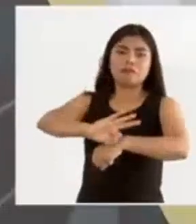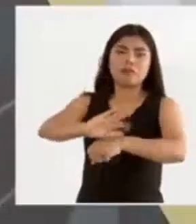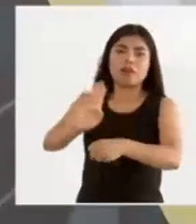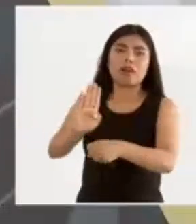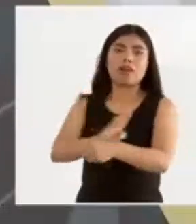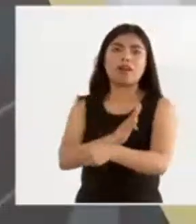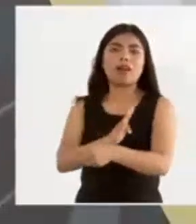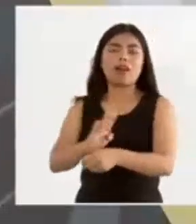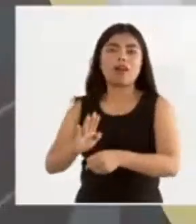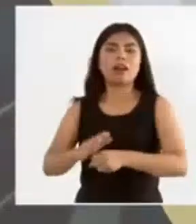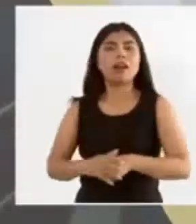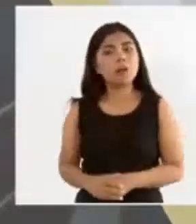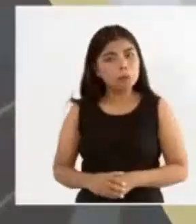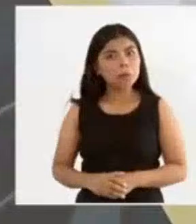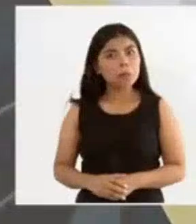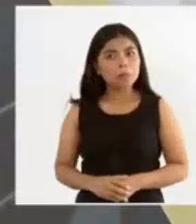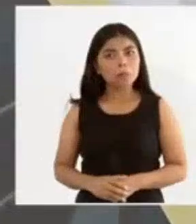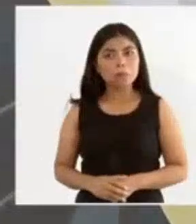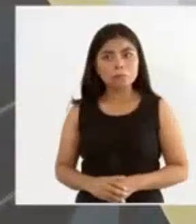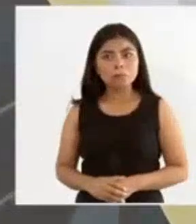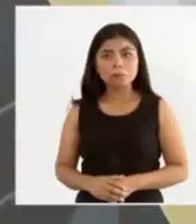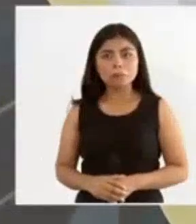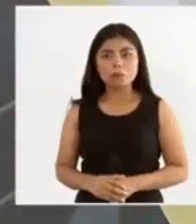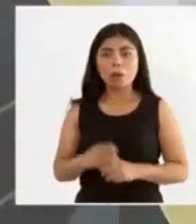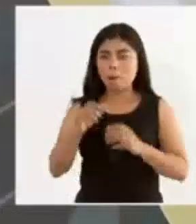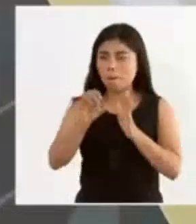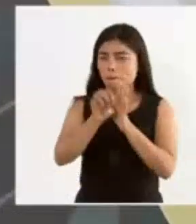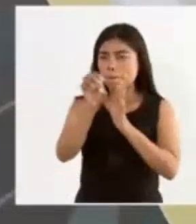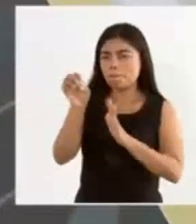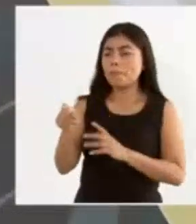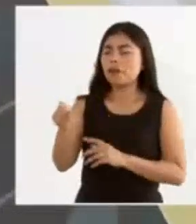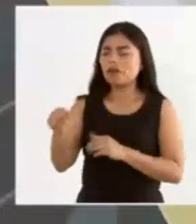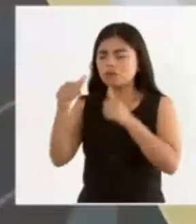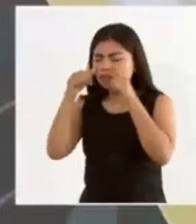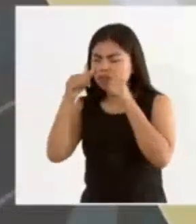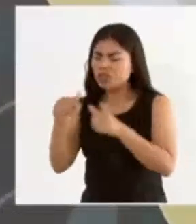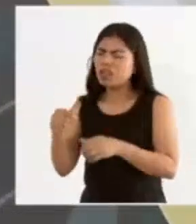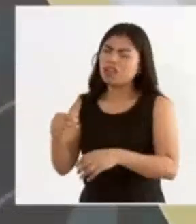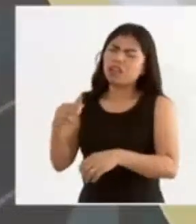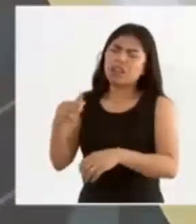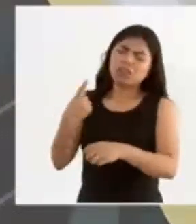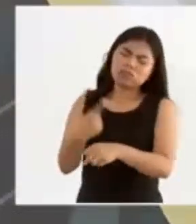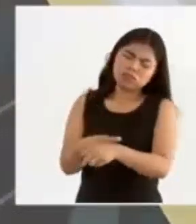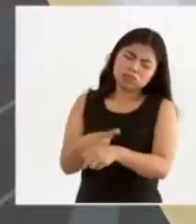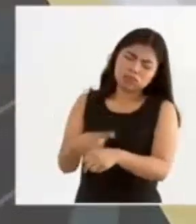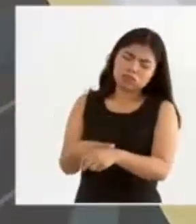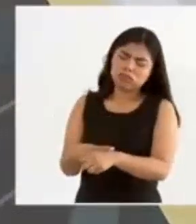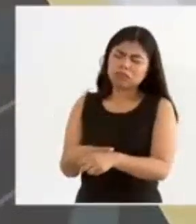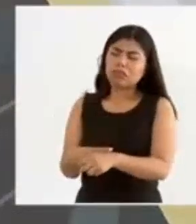a una farmacia del bienestar que van a estar ubicadas afuera de los centros de salud o en